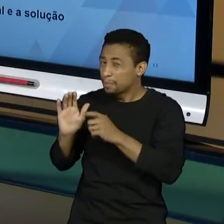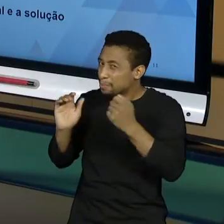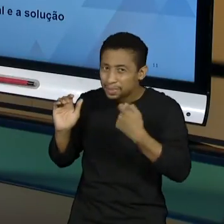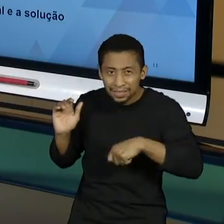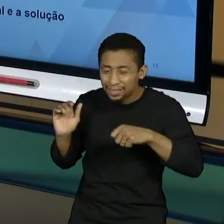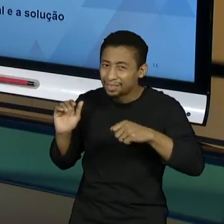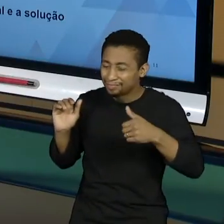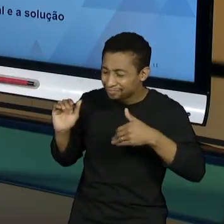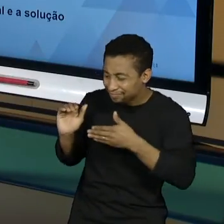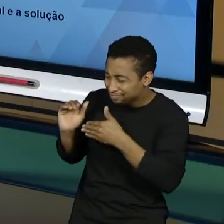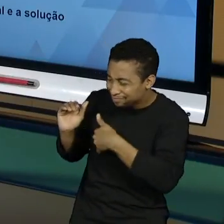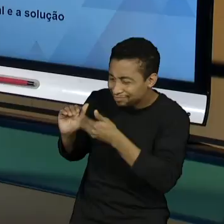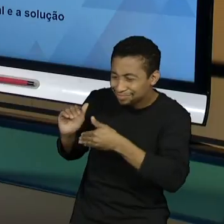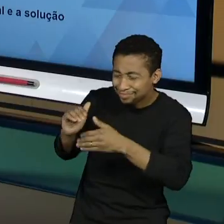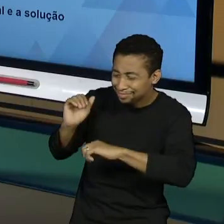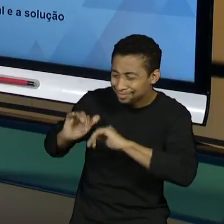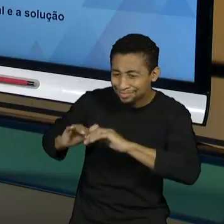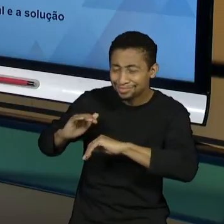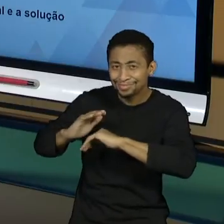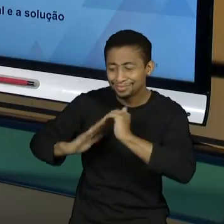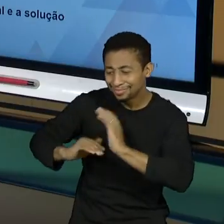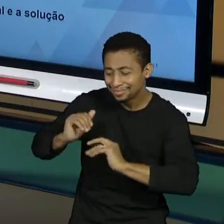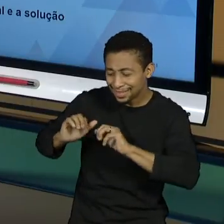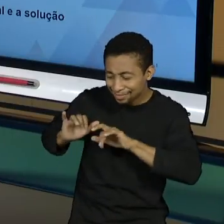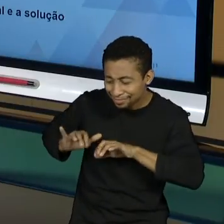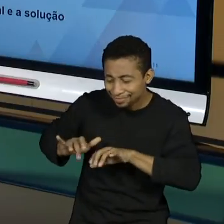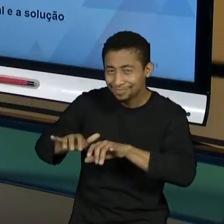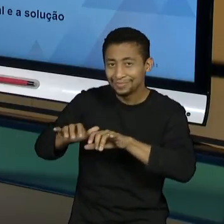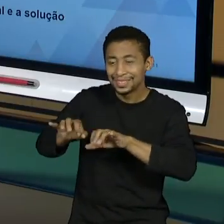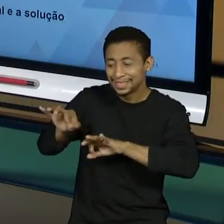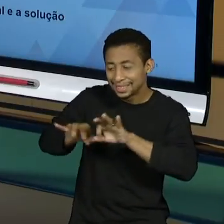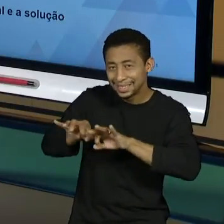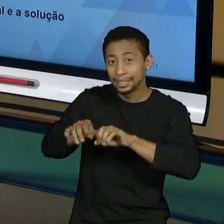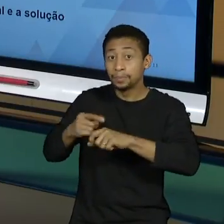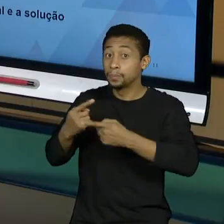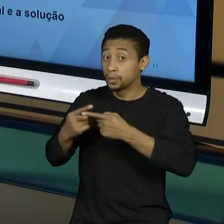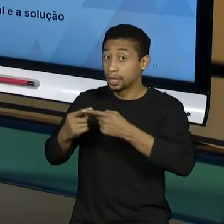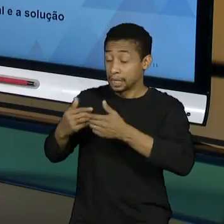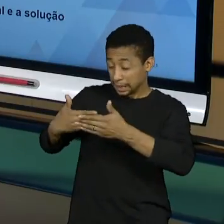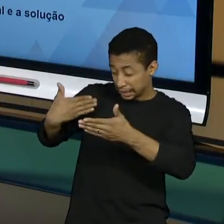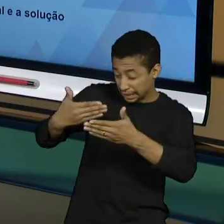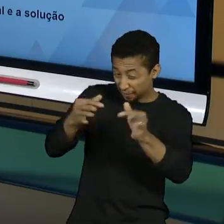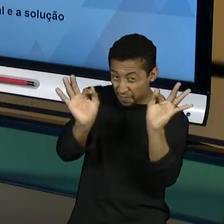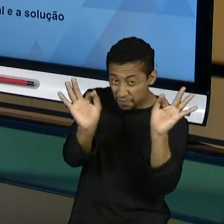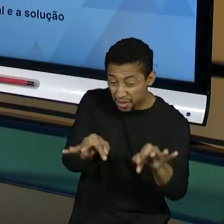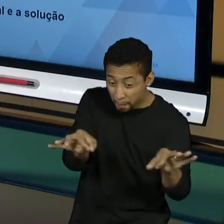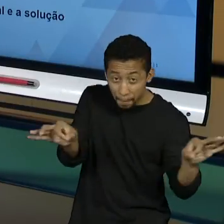SUA SOLUÇÃO FINAL, PORQUE ISSO ENVOLVE CUSTO, ISSO ENVOLVE TEMPO, ISSO ENVOLVE PESSOAL,